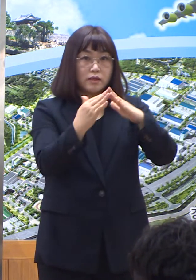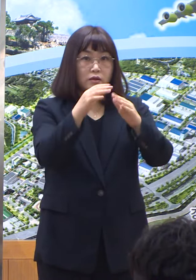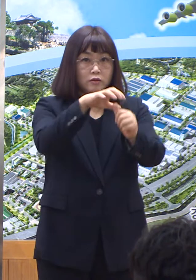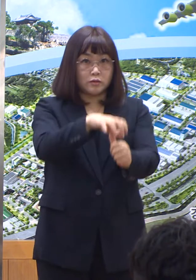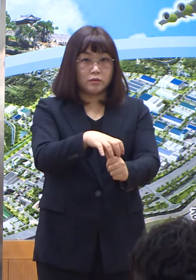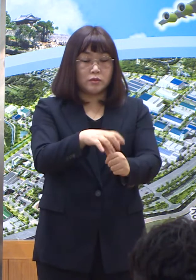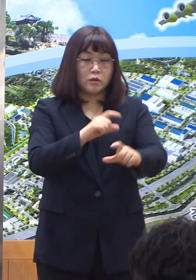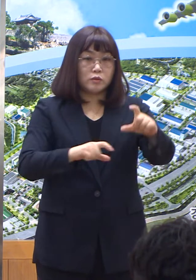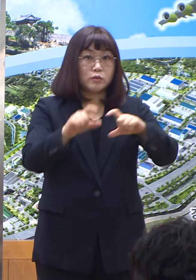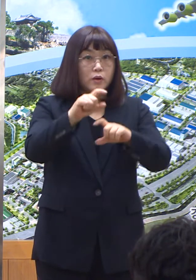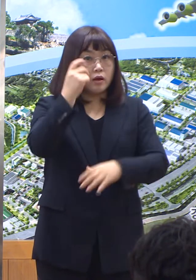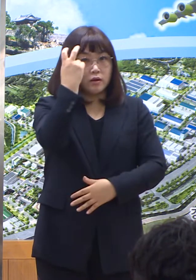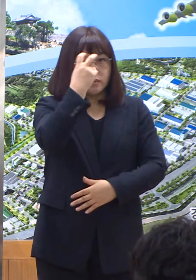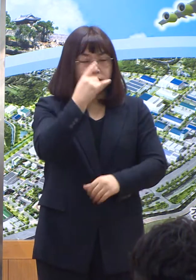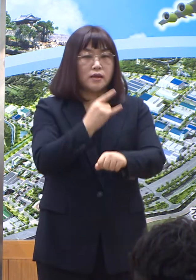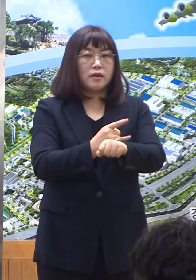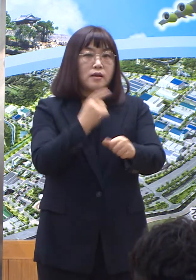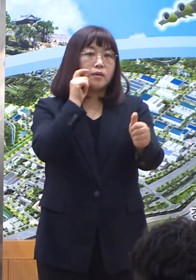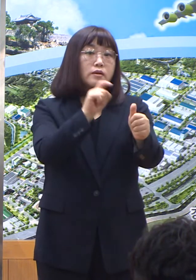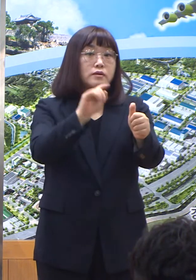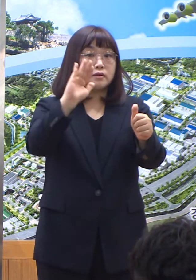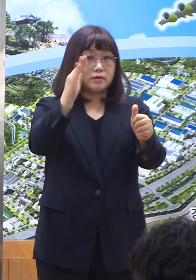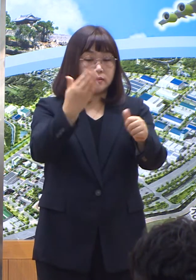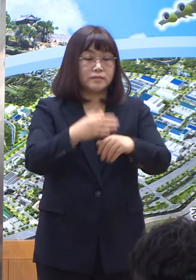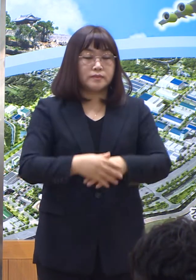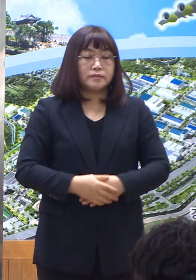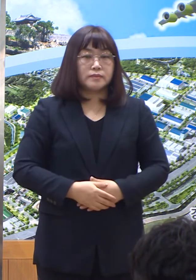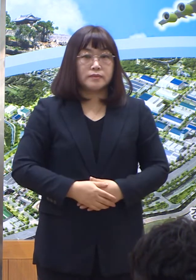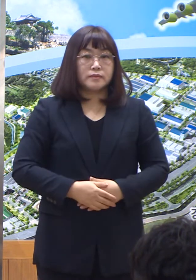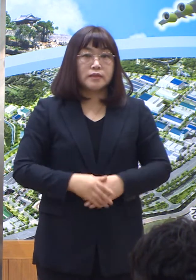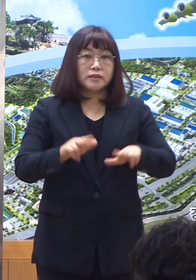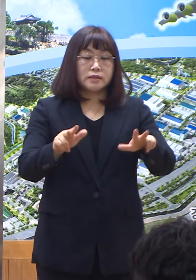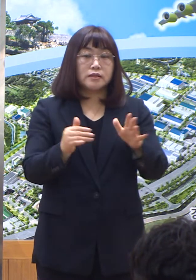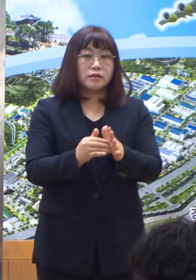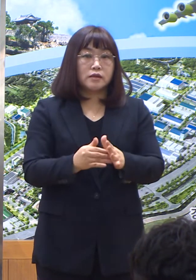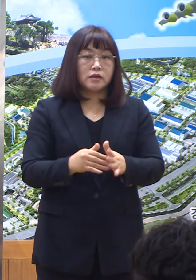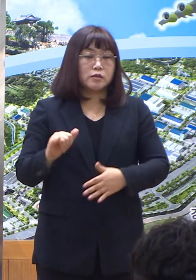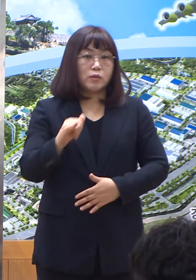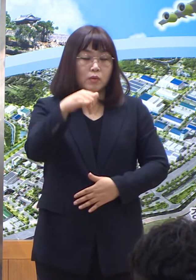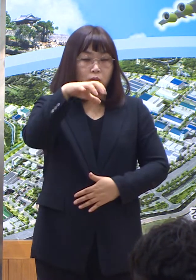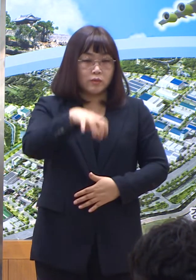추가검사에서 양성 판정을 받았습니다. 현재까지 공군교육사 관련